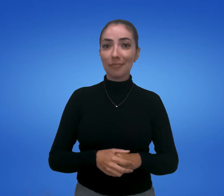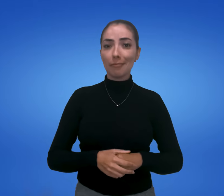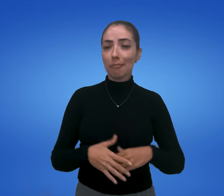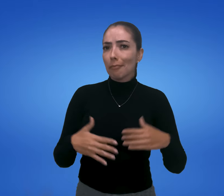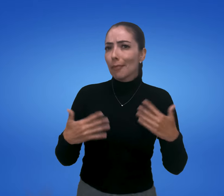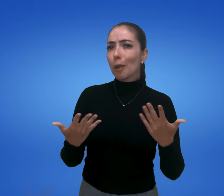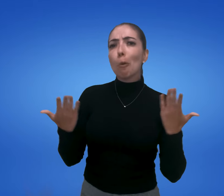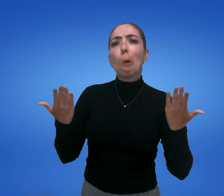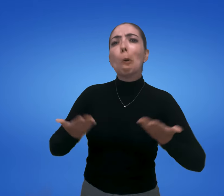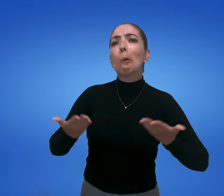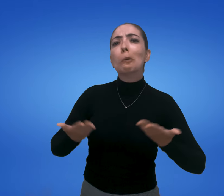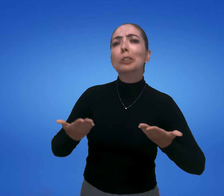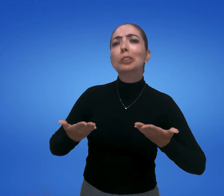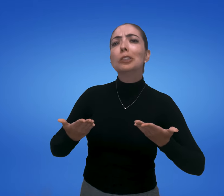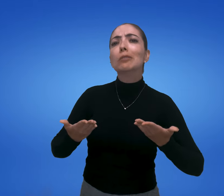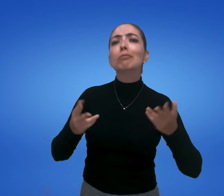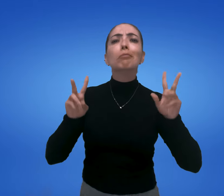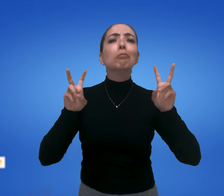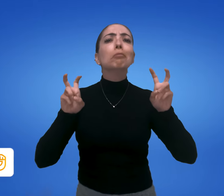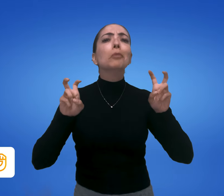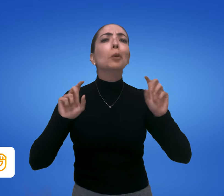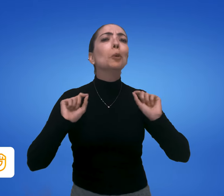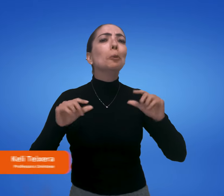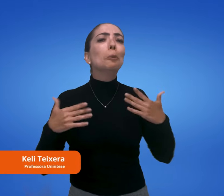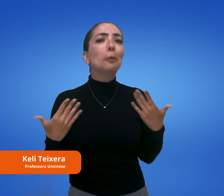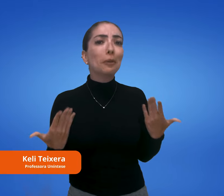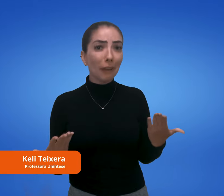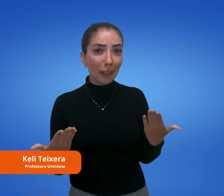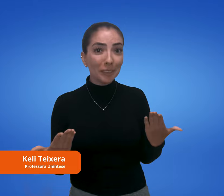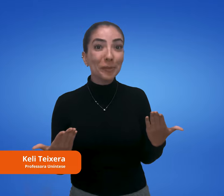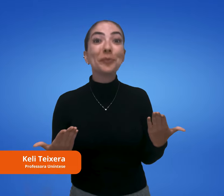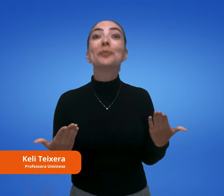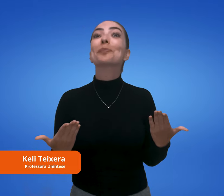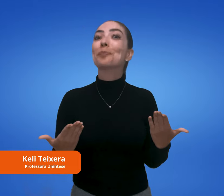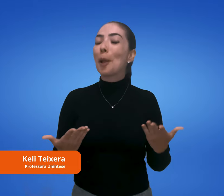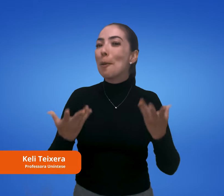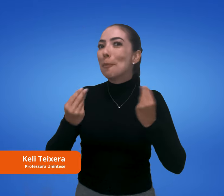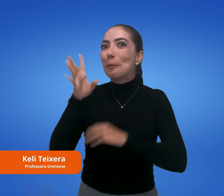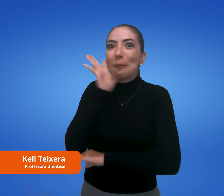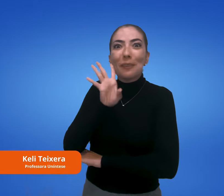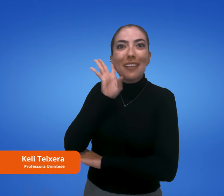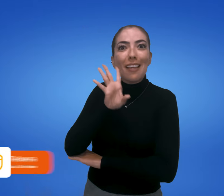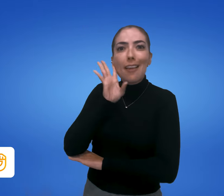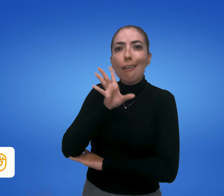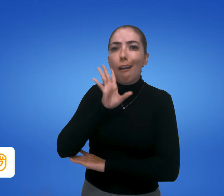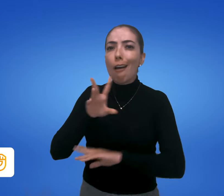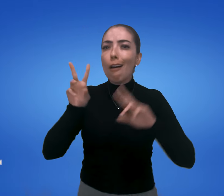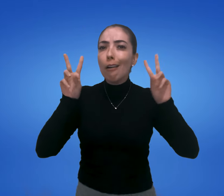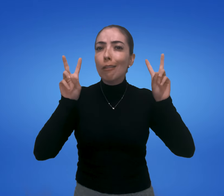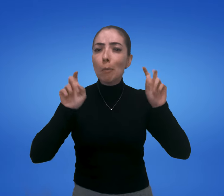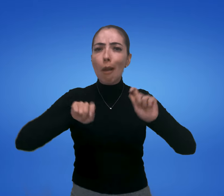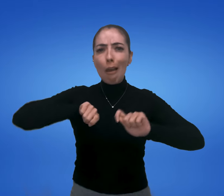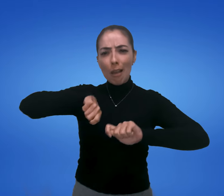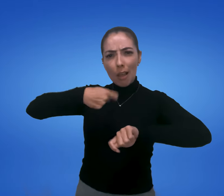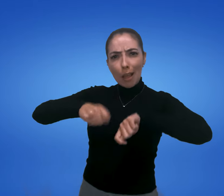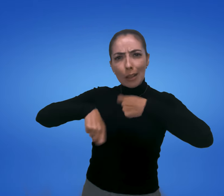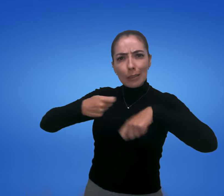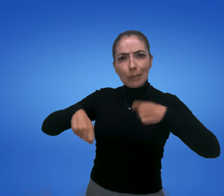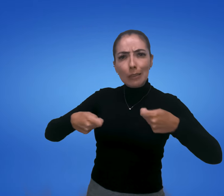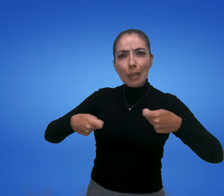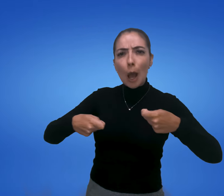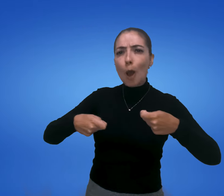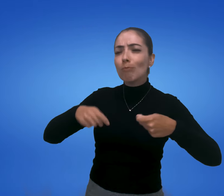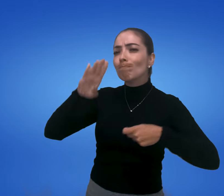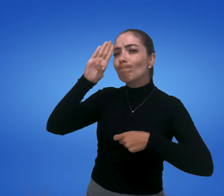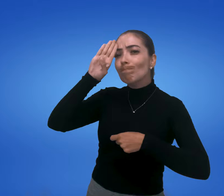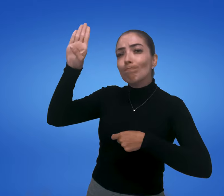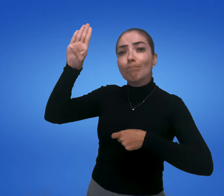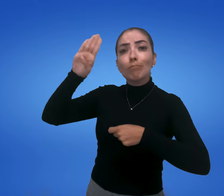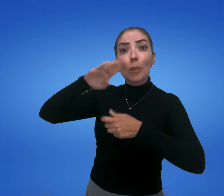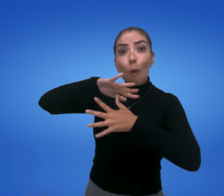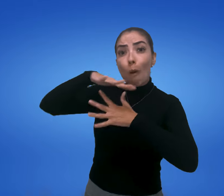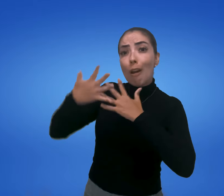No vídeo de hoje nós falaremos sobre qual tema? o tema vai ser muito legal pois nós iremos